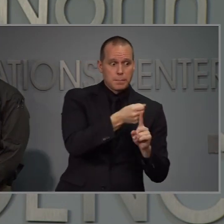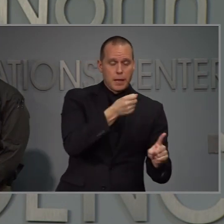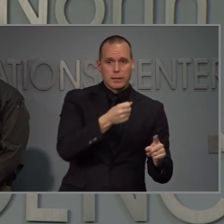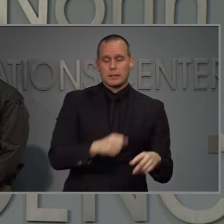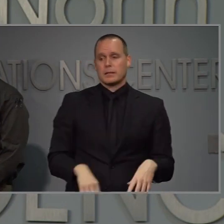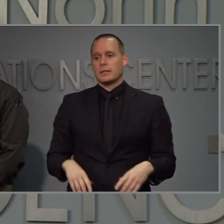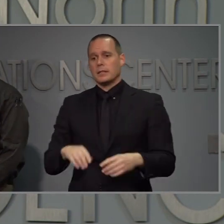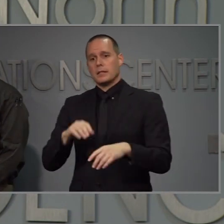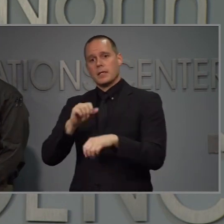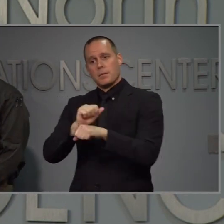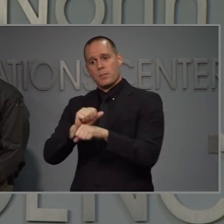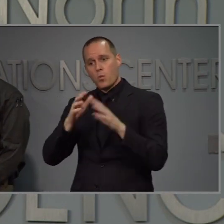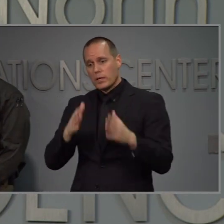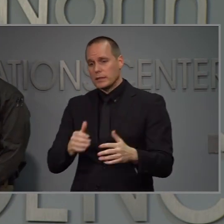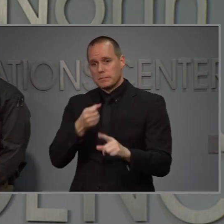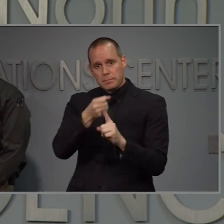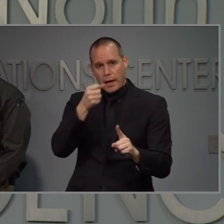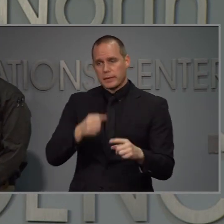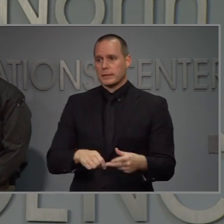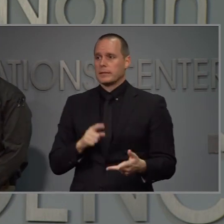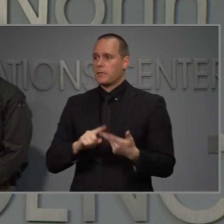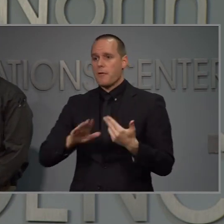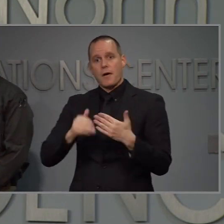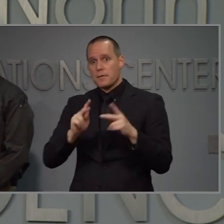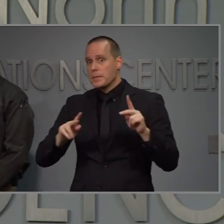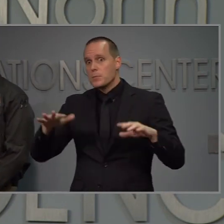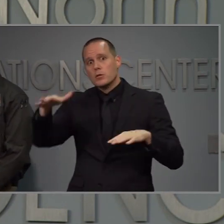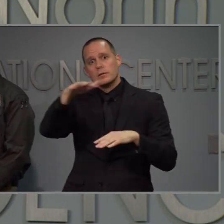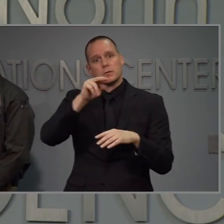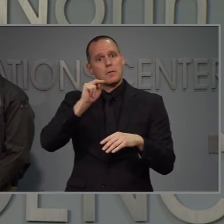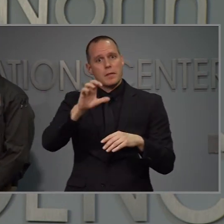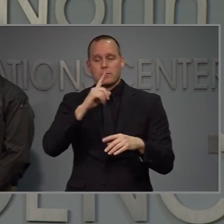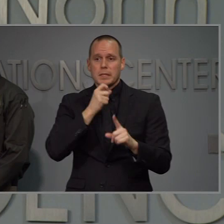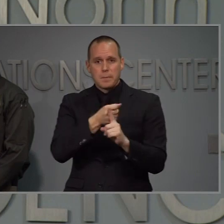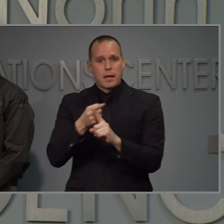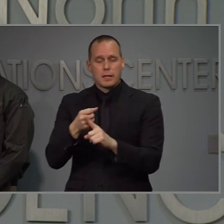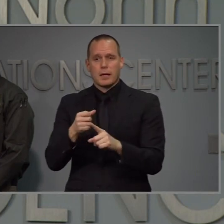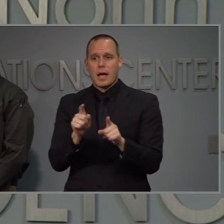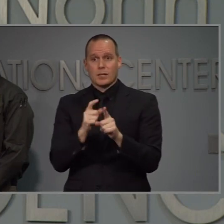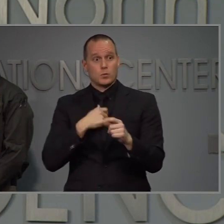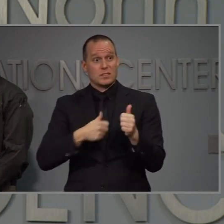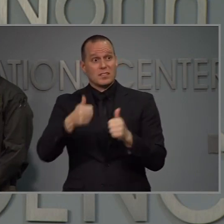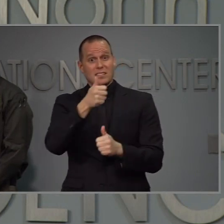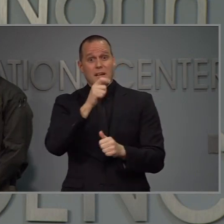están viendo afectados los empleados y otros al formar.